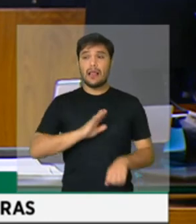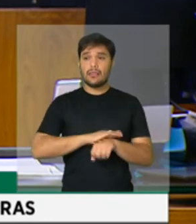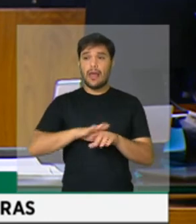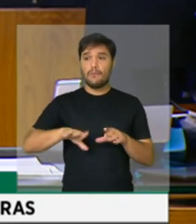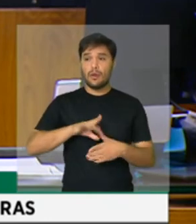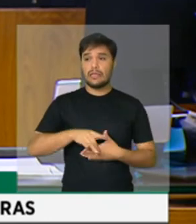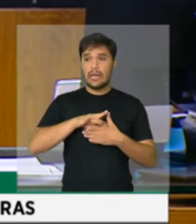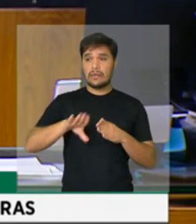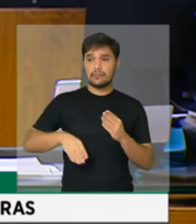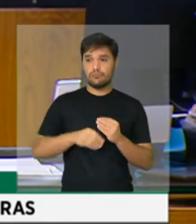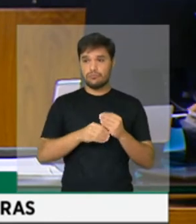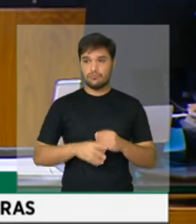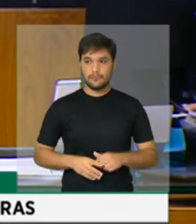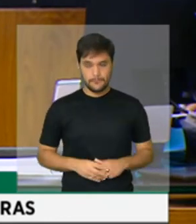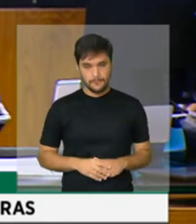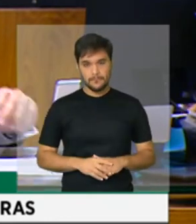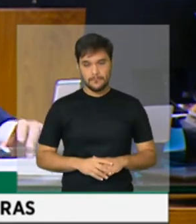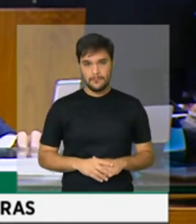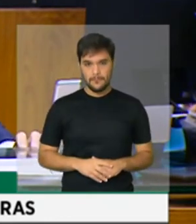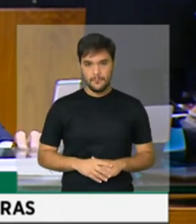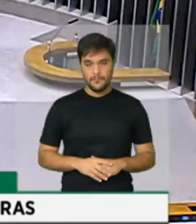ENCAMINHAMENTO, PRESIDENTE. -- [PRESIDENTE]: POIS NÃ